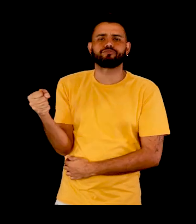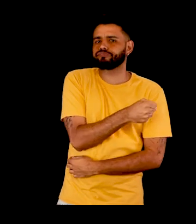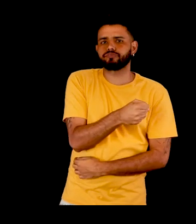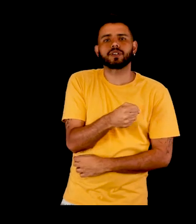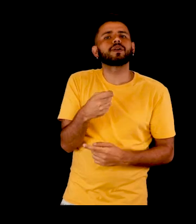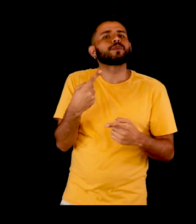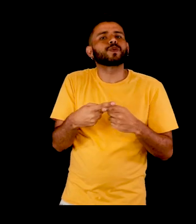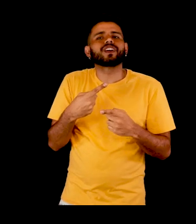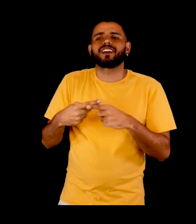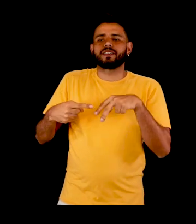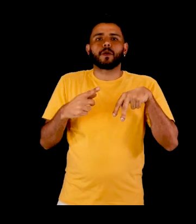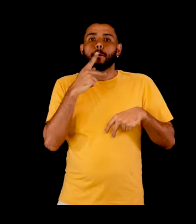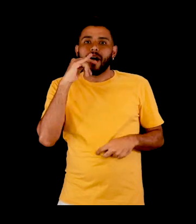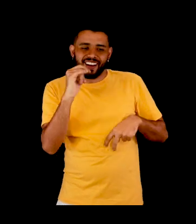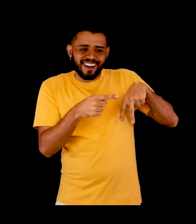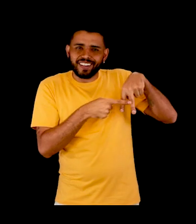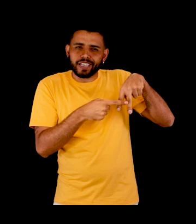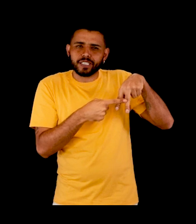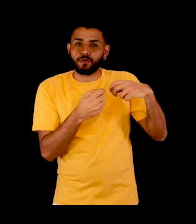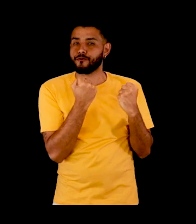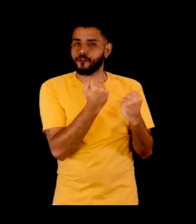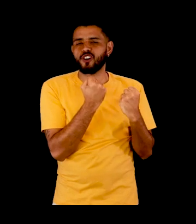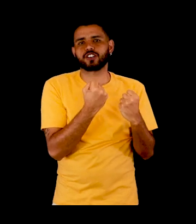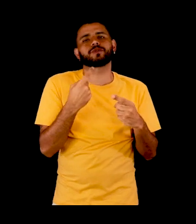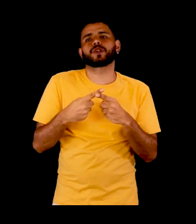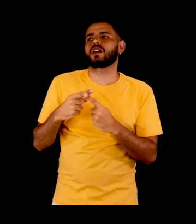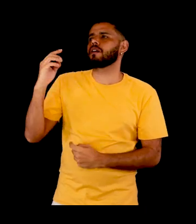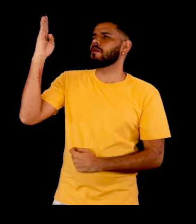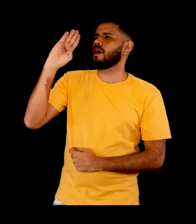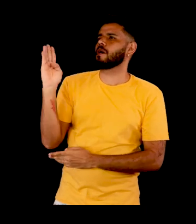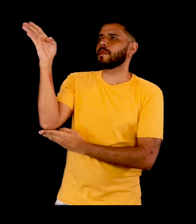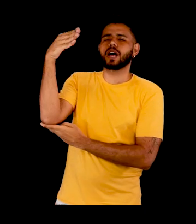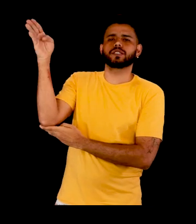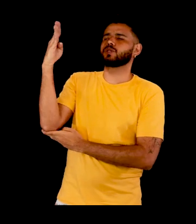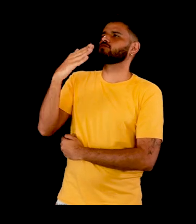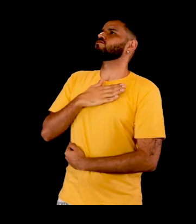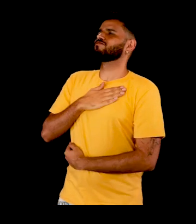o pai não queria que eles jurassem à bandeira. Mas o pai fez uma escola em casa.